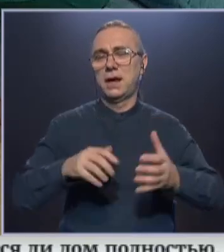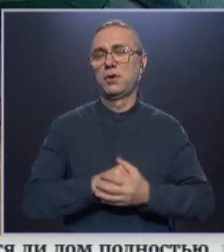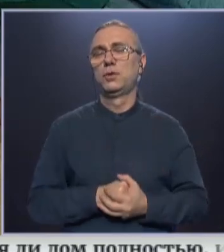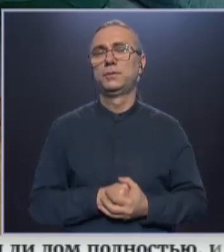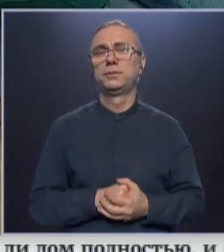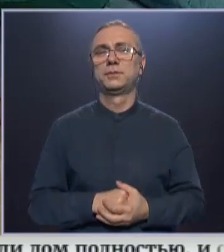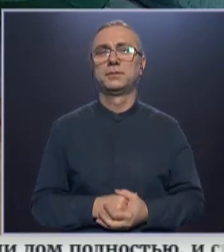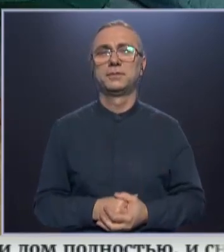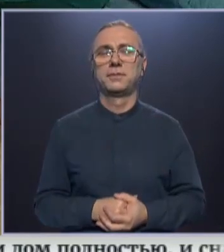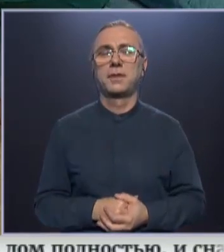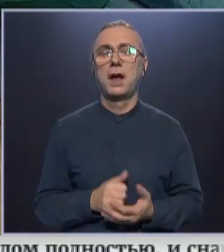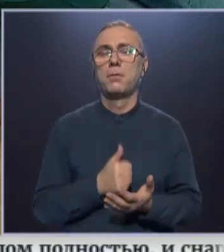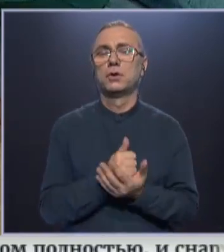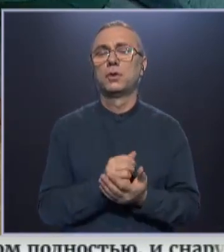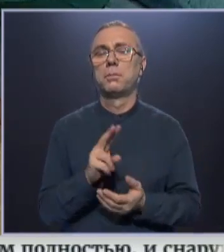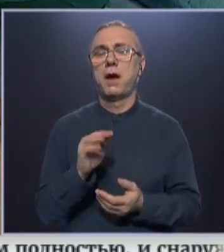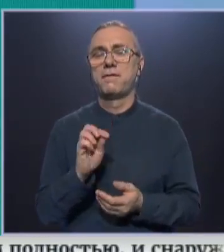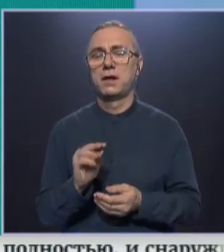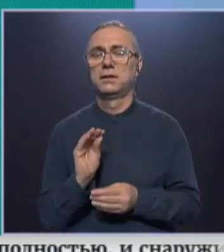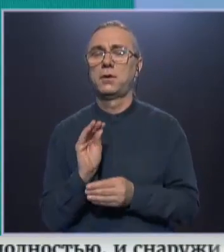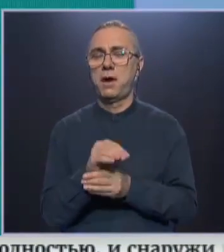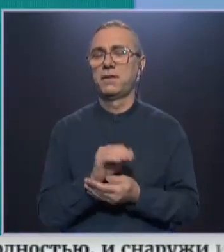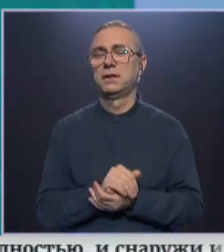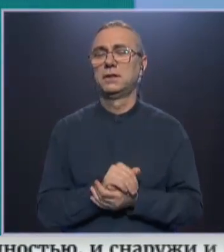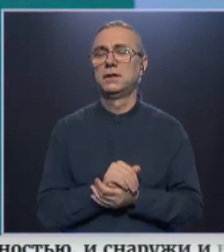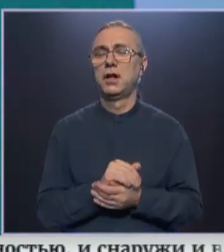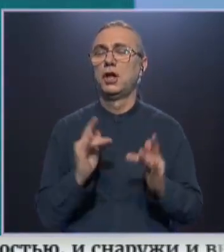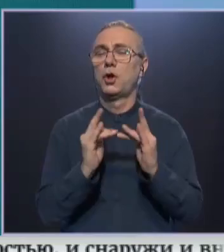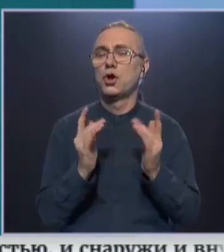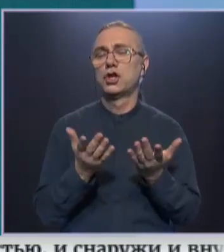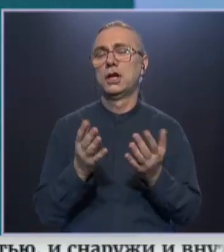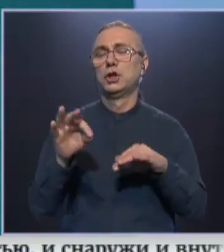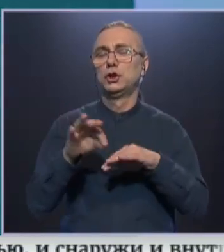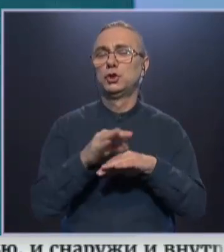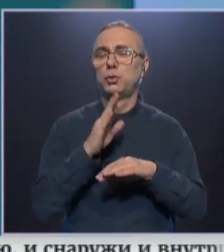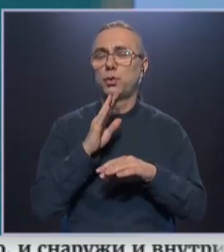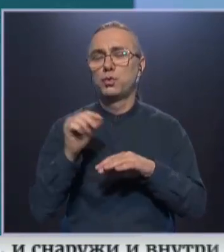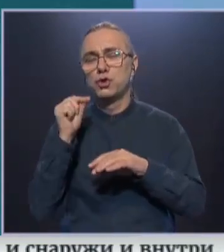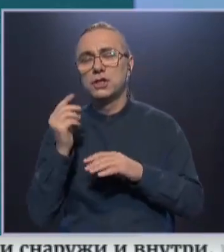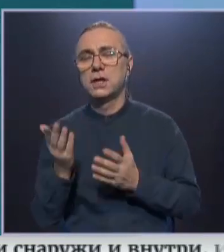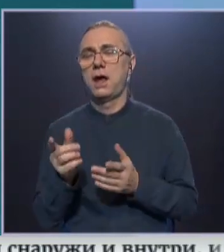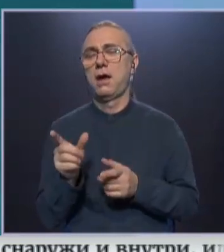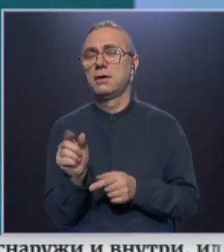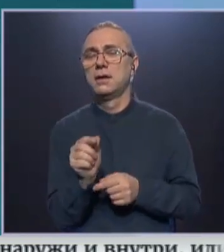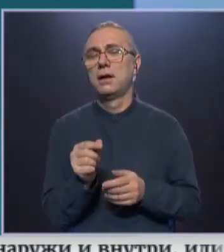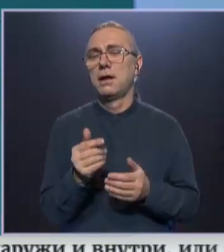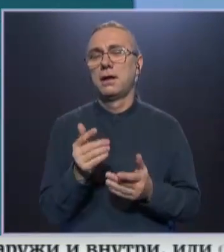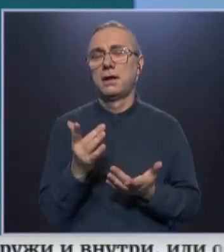ложь прибавил ложе супружеское непорочно чтобы ты не думал что речь Как говорится только что брак свят только